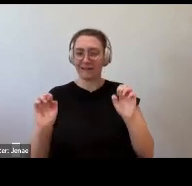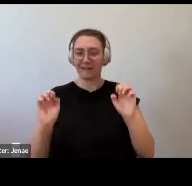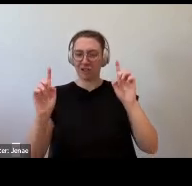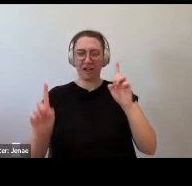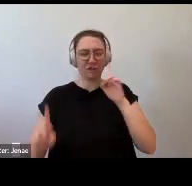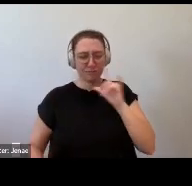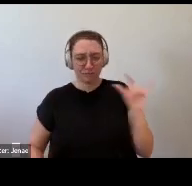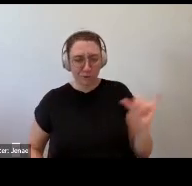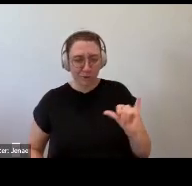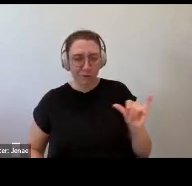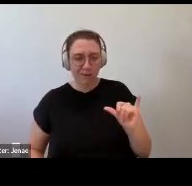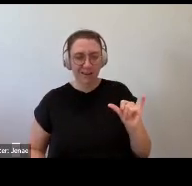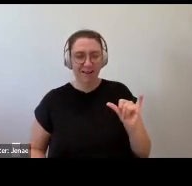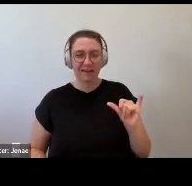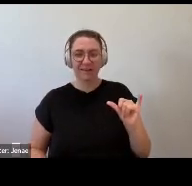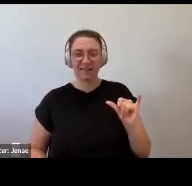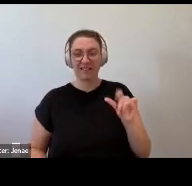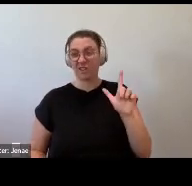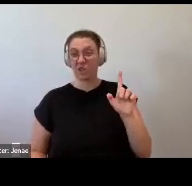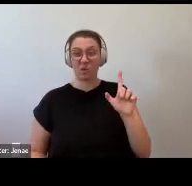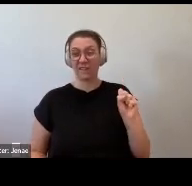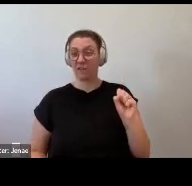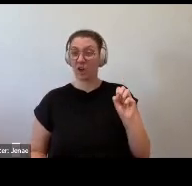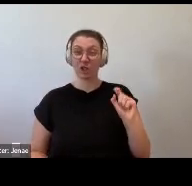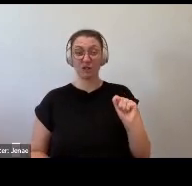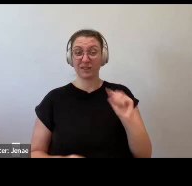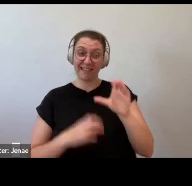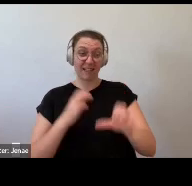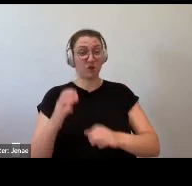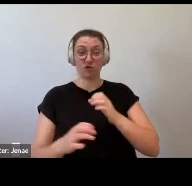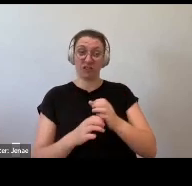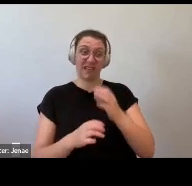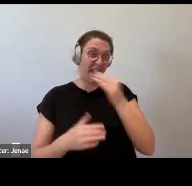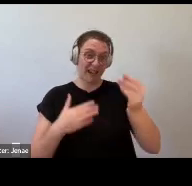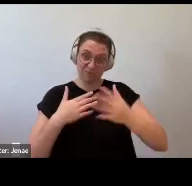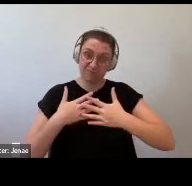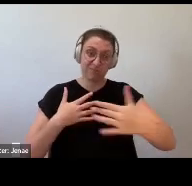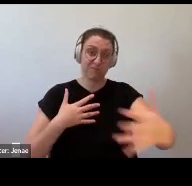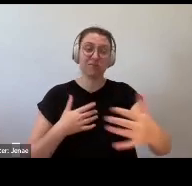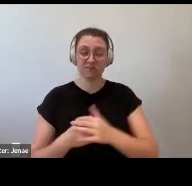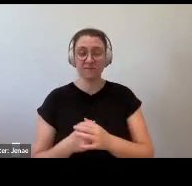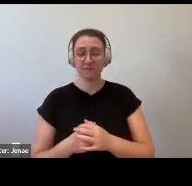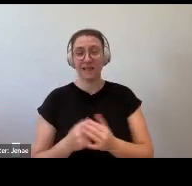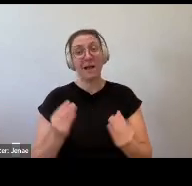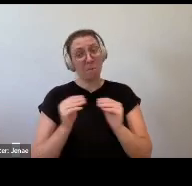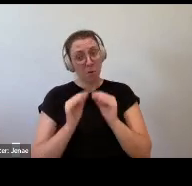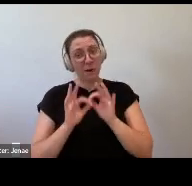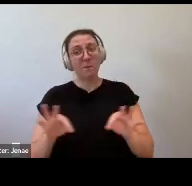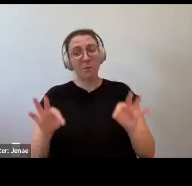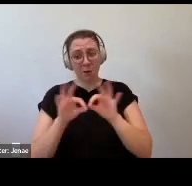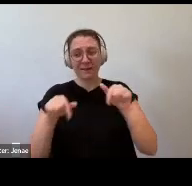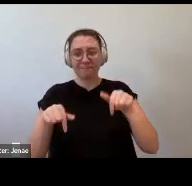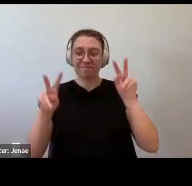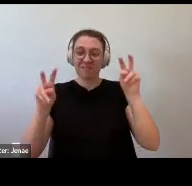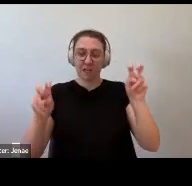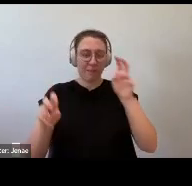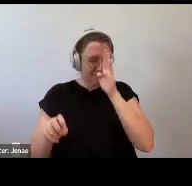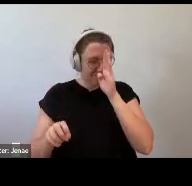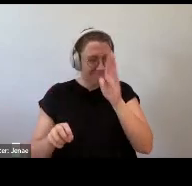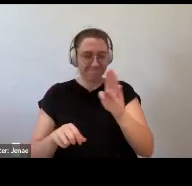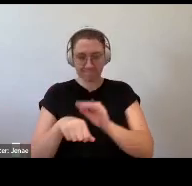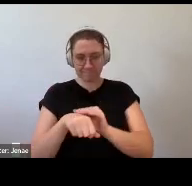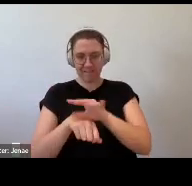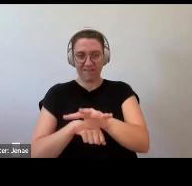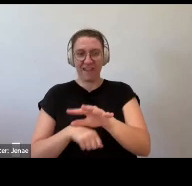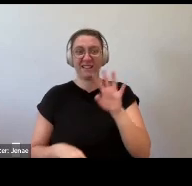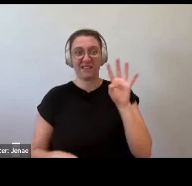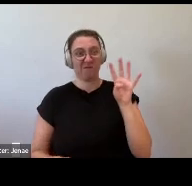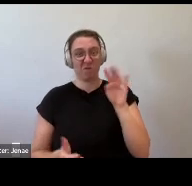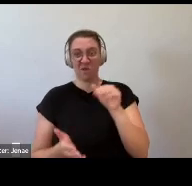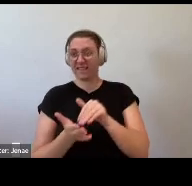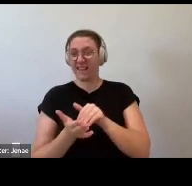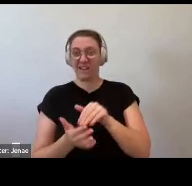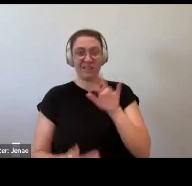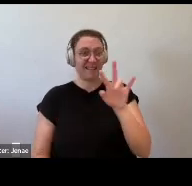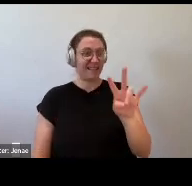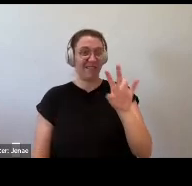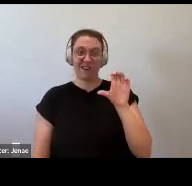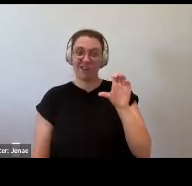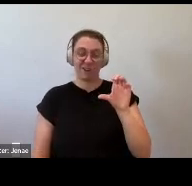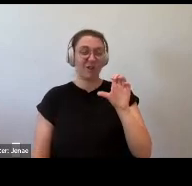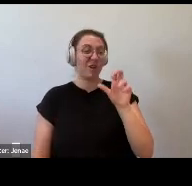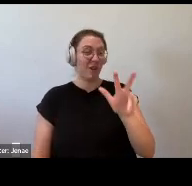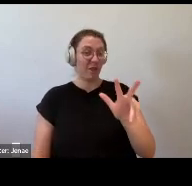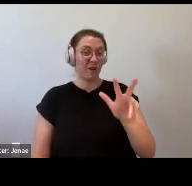en el siglo XXI y más allá. Pero lo más importante es que este tema afecta directamente a los 4739